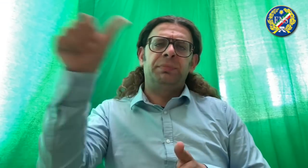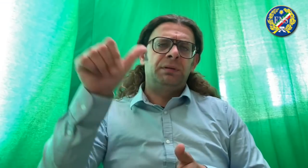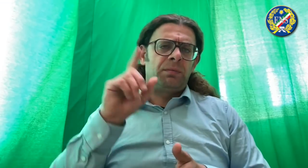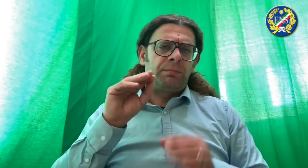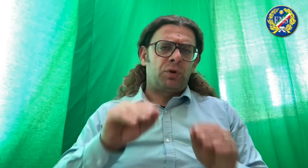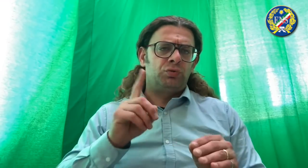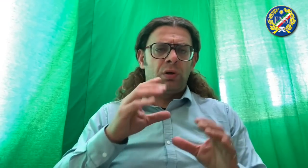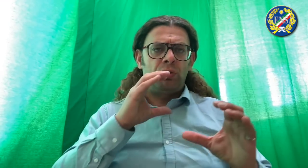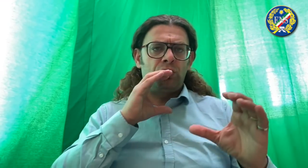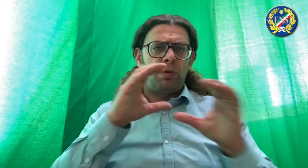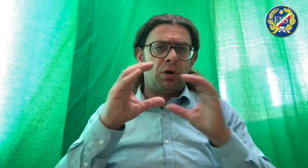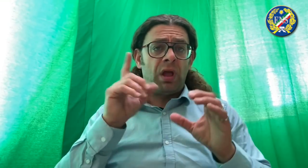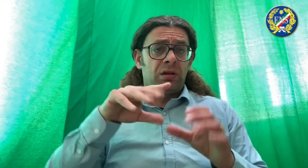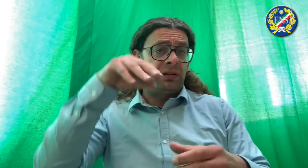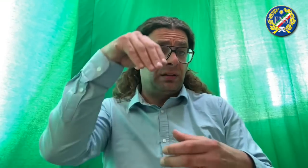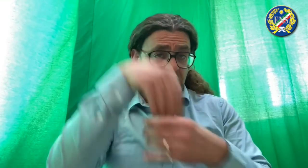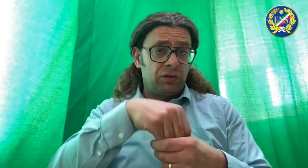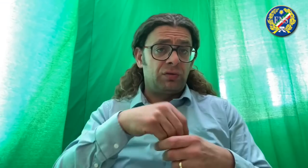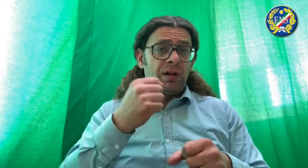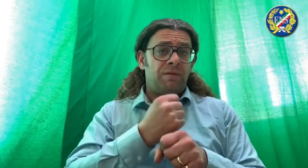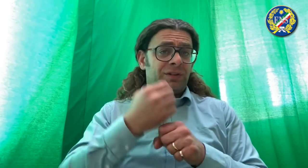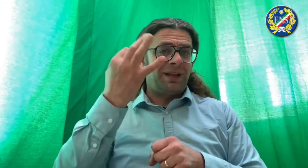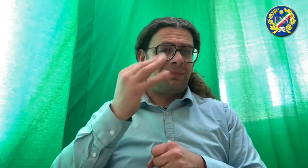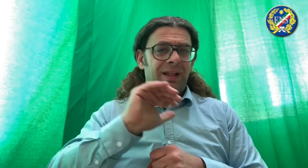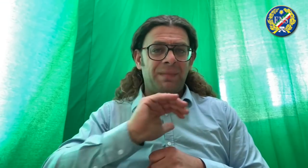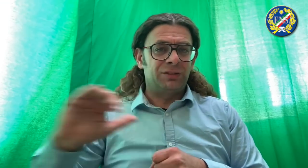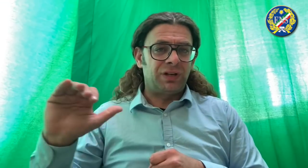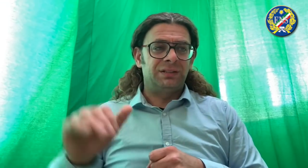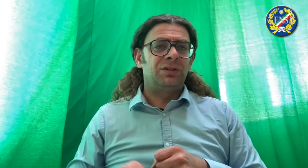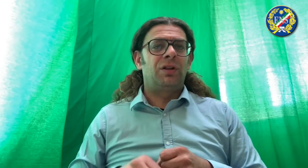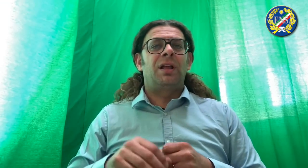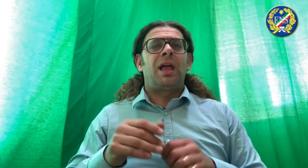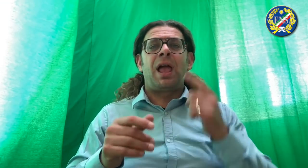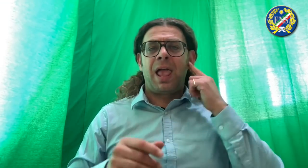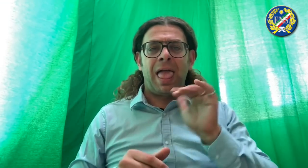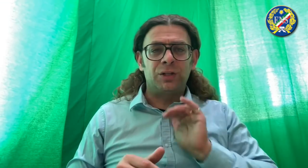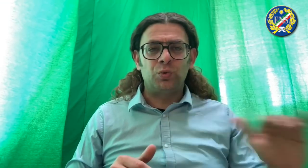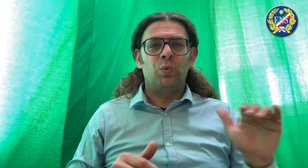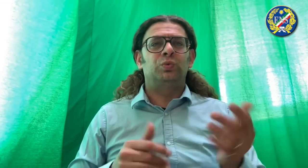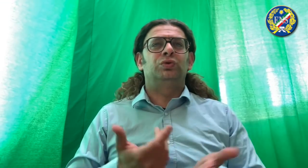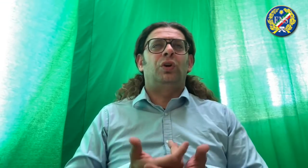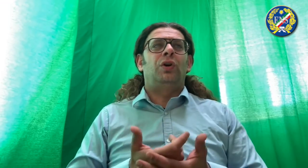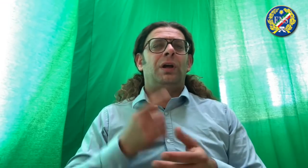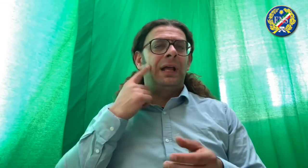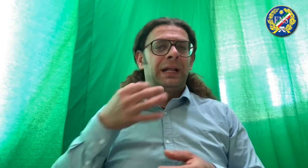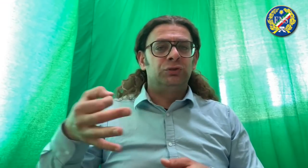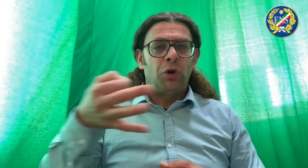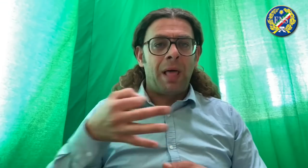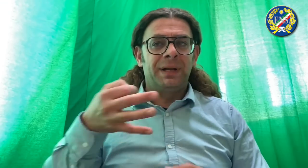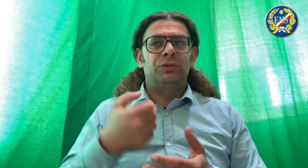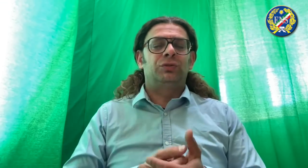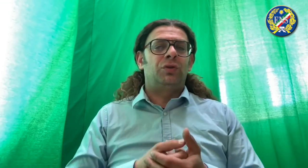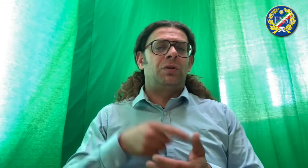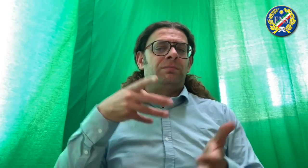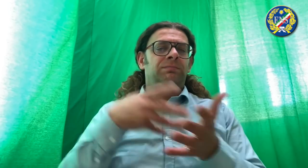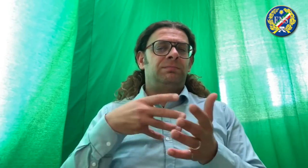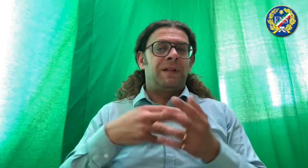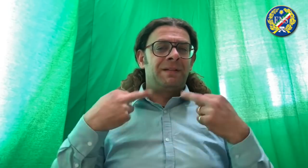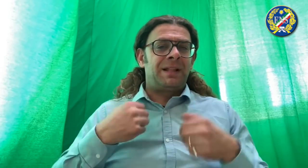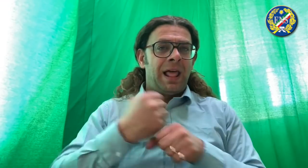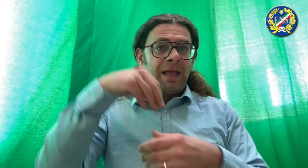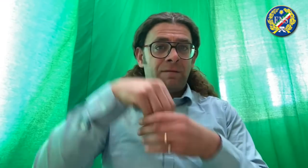la prima difficoltà è quella comunicativa anche in ambito lavorativo, per questo si creano condizioni di emarginazione, esclusione, isolamento.